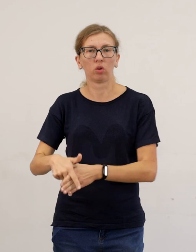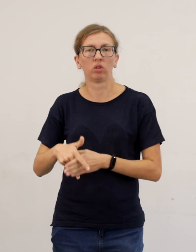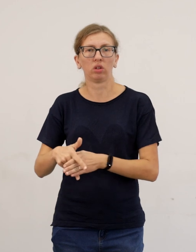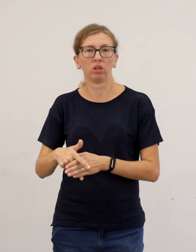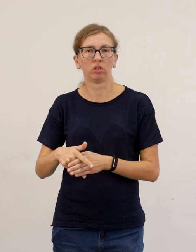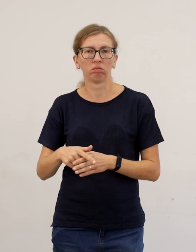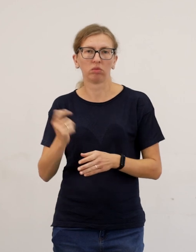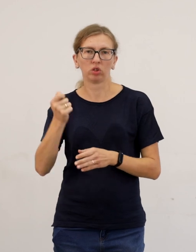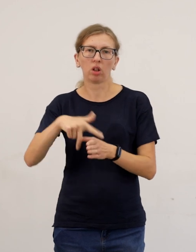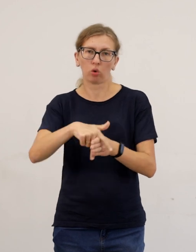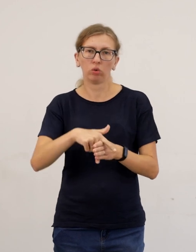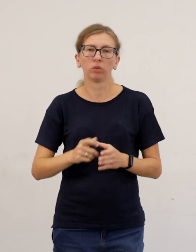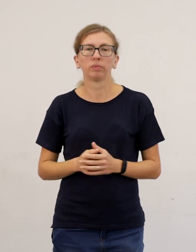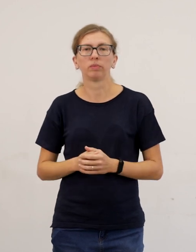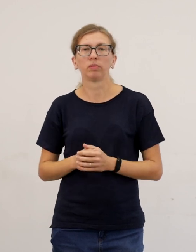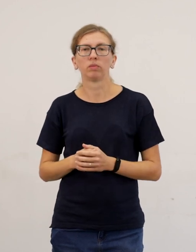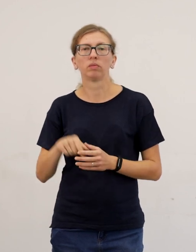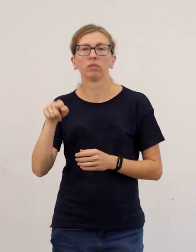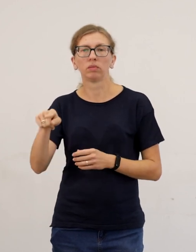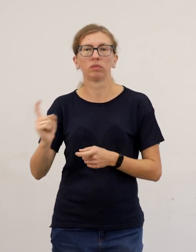na koniach. Do nich były zaprzęgnięte armaty.